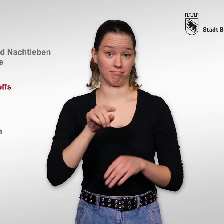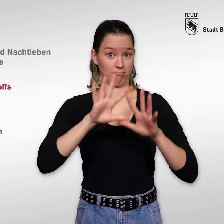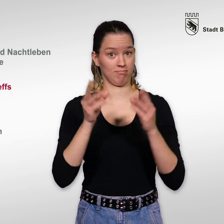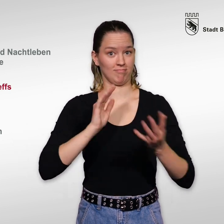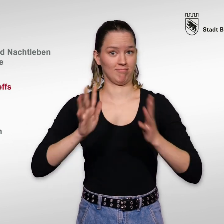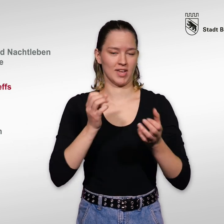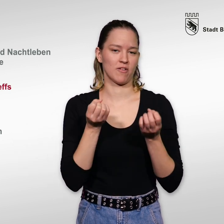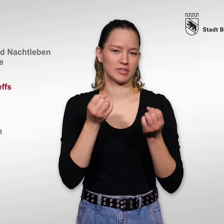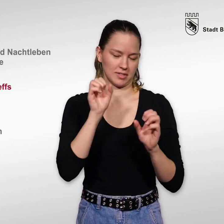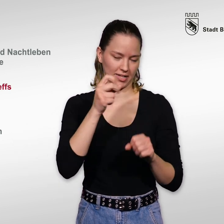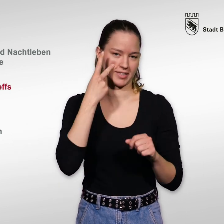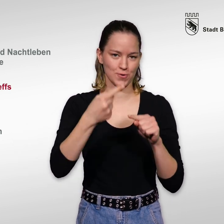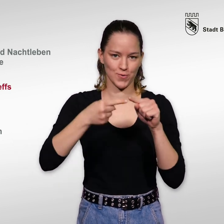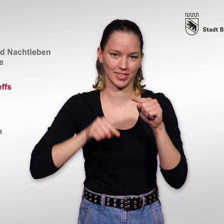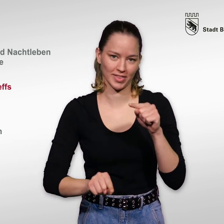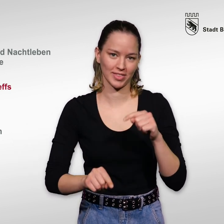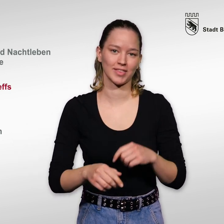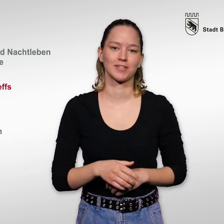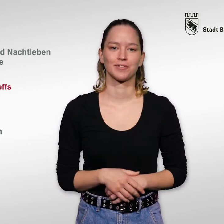Diese Informationen findest du unter diesem Video.